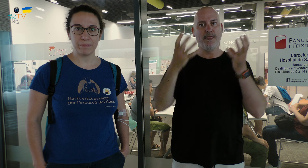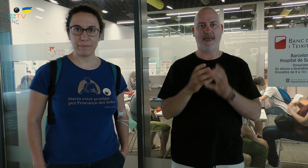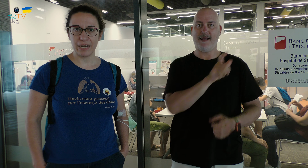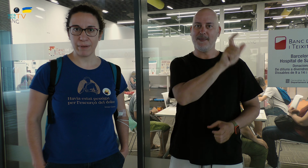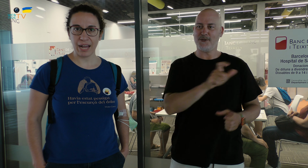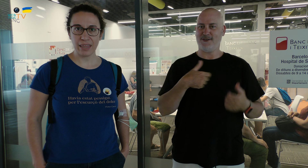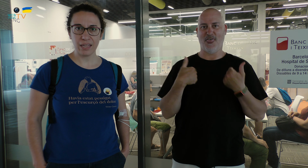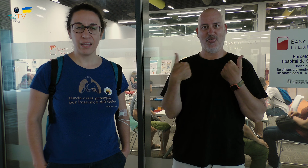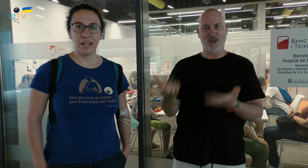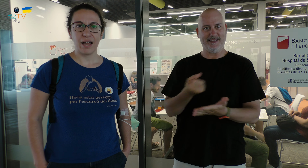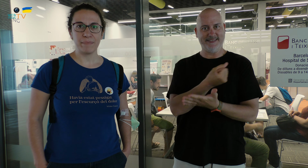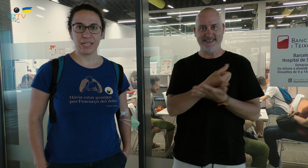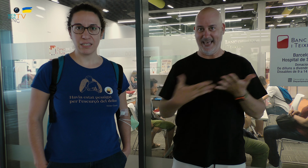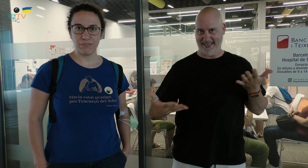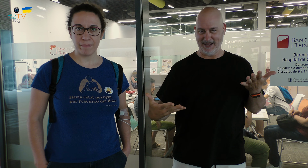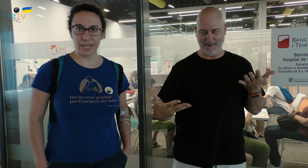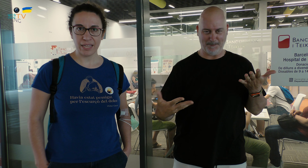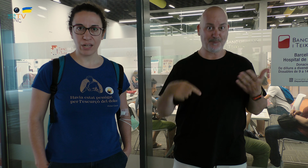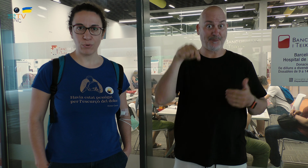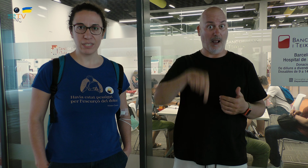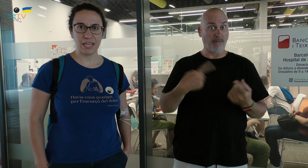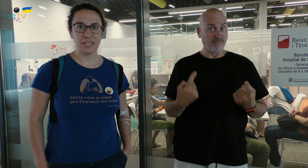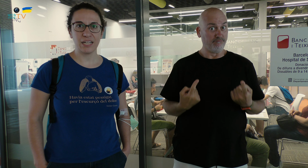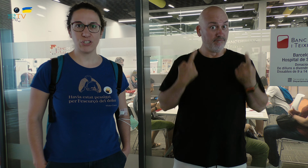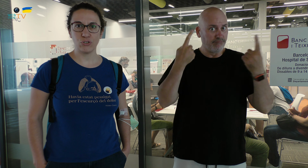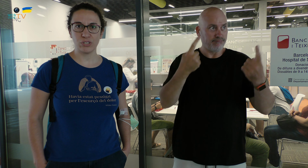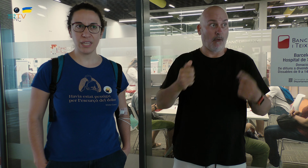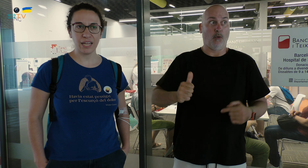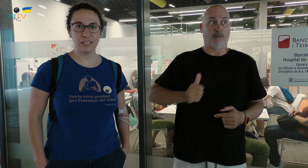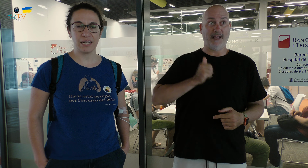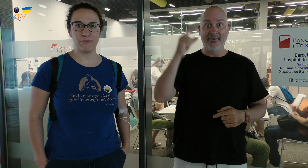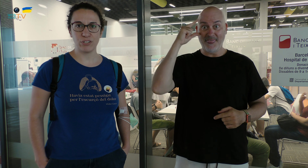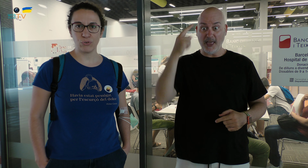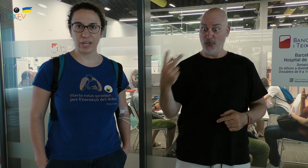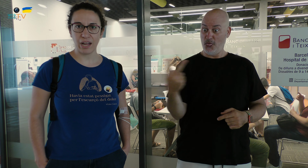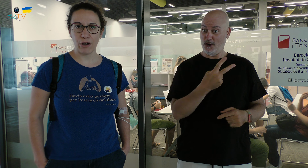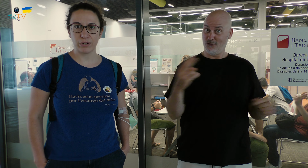Avui, per primera vegada, amb aquesta efemèride que coincideixen els dos dies, la FESOCA